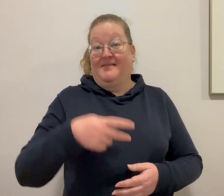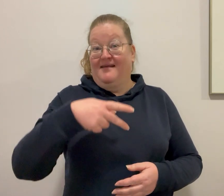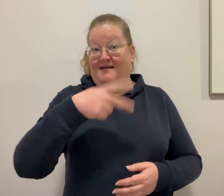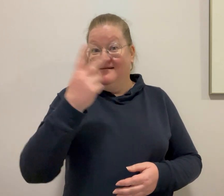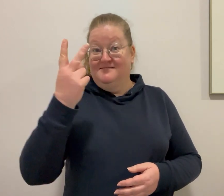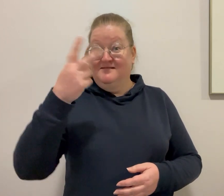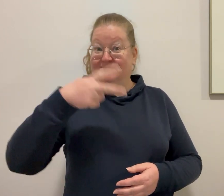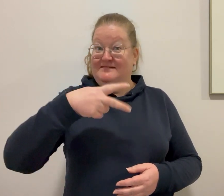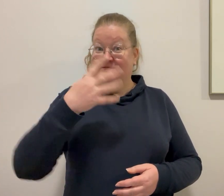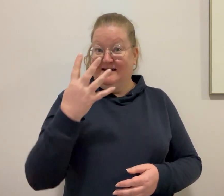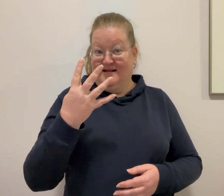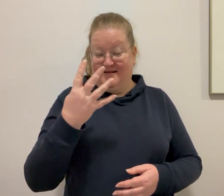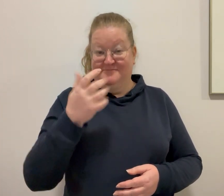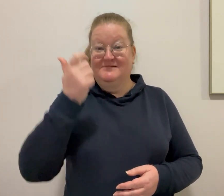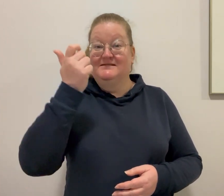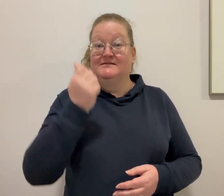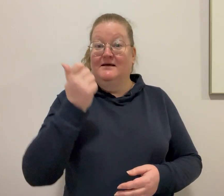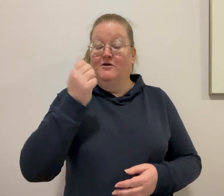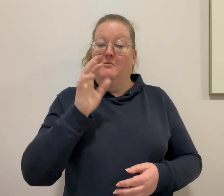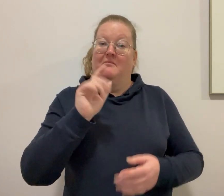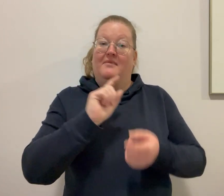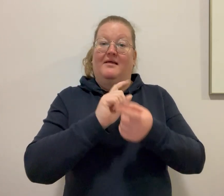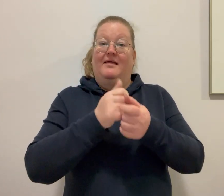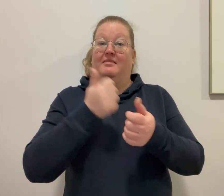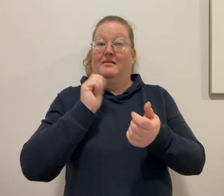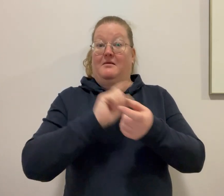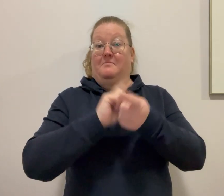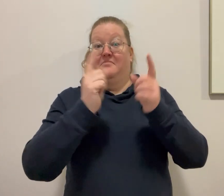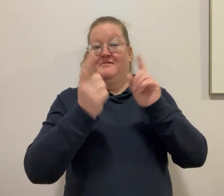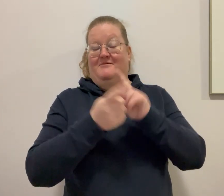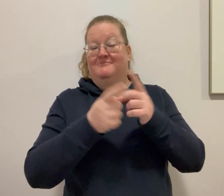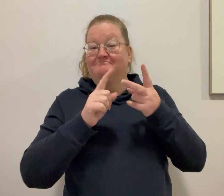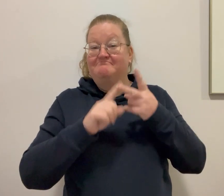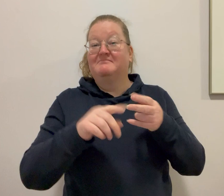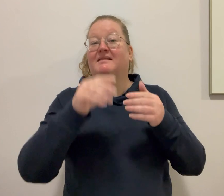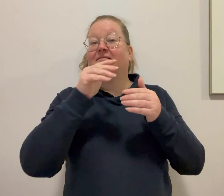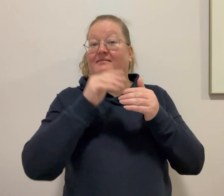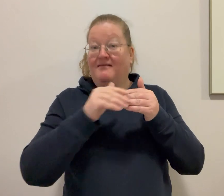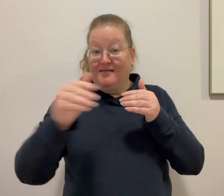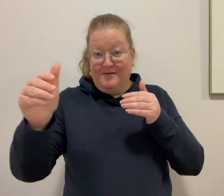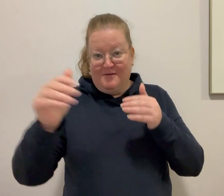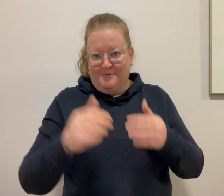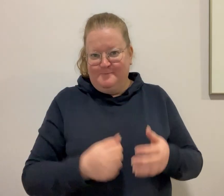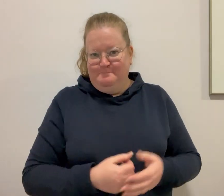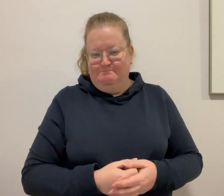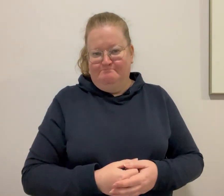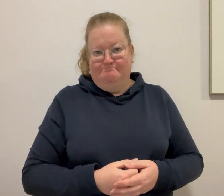Seniorien etätapaamiset jatkuvat jälleen vuonna 2024!